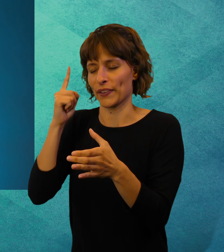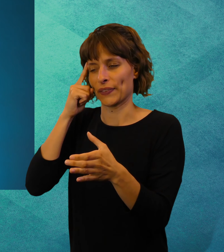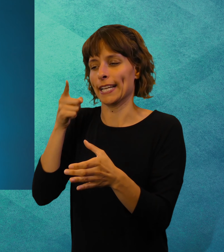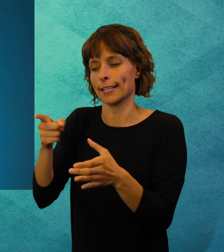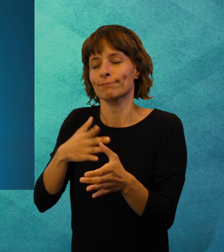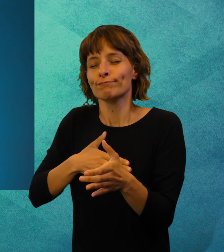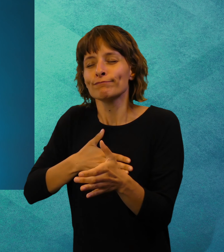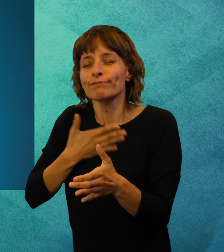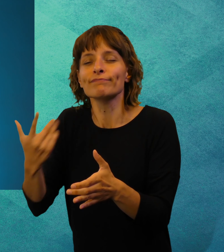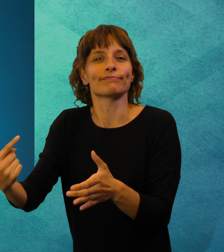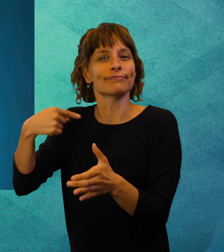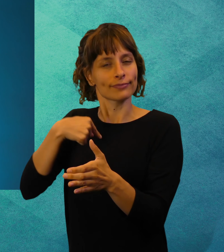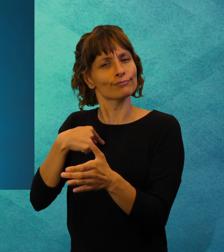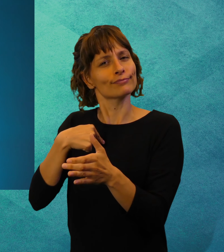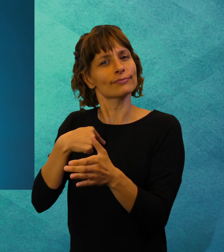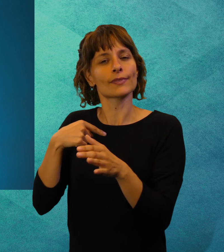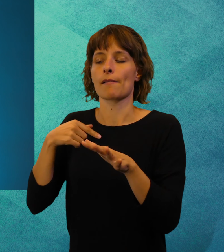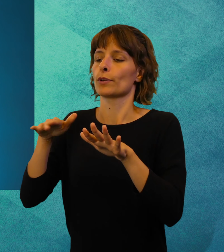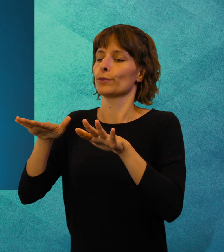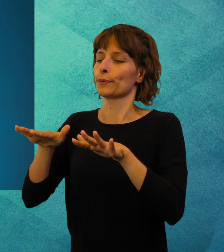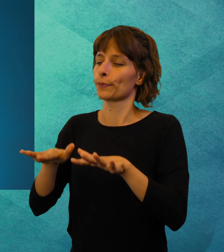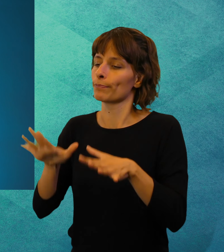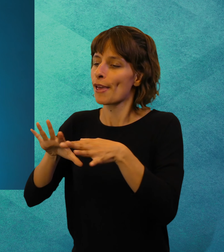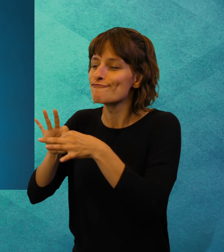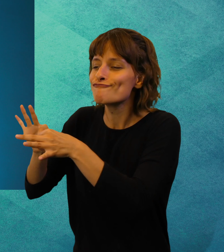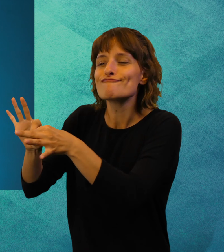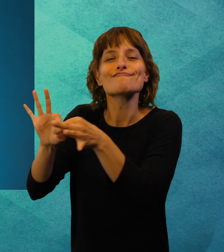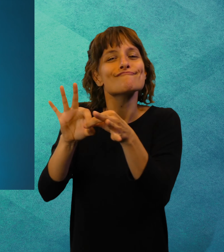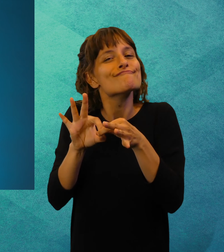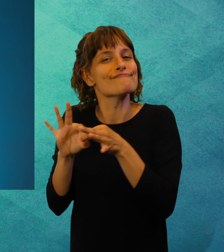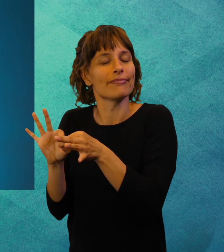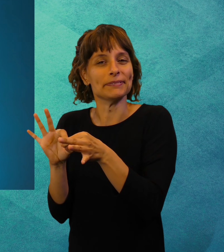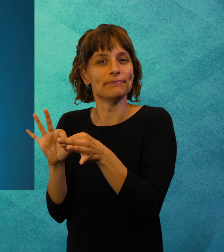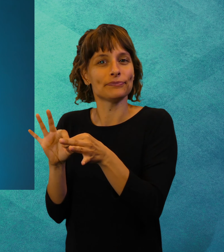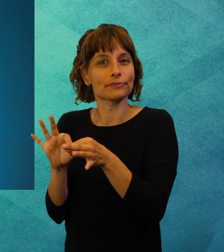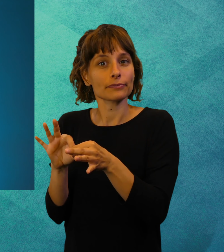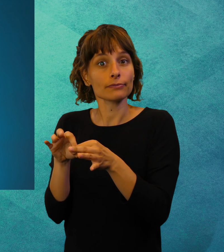en beter gaat voelen. Daarnaast is het in ieder geval belangrijk om niet te gaan piekeren. En om te